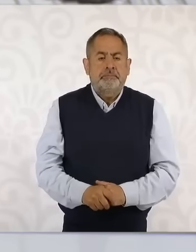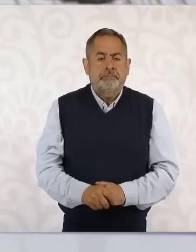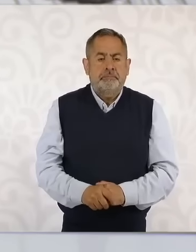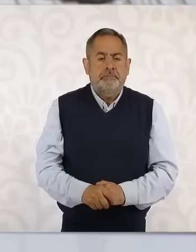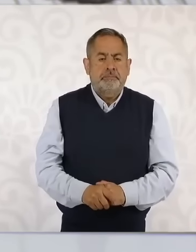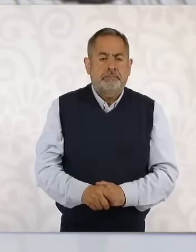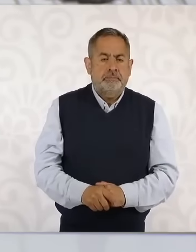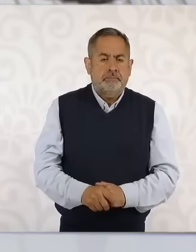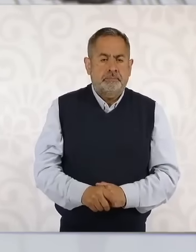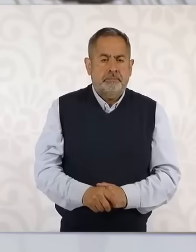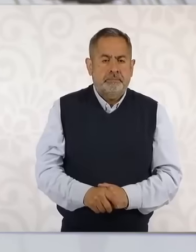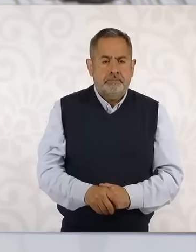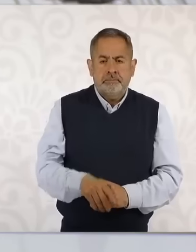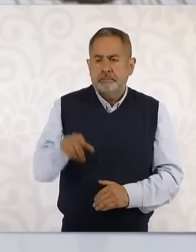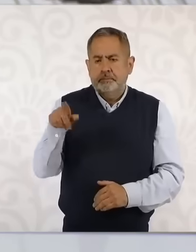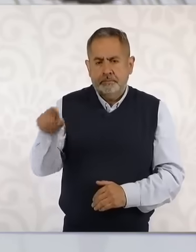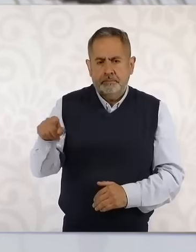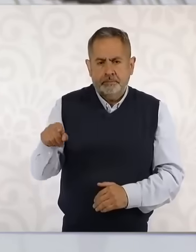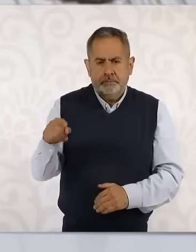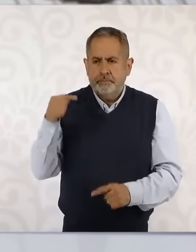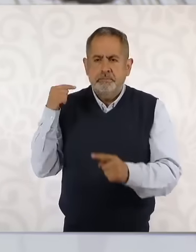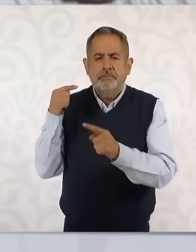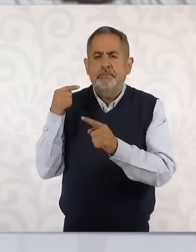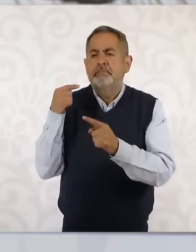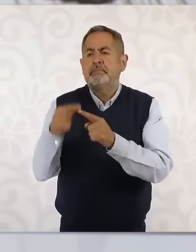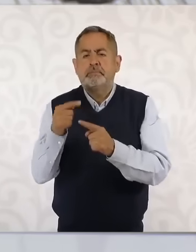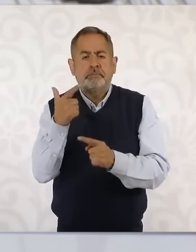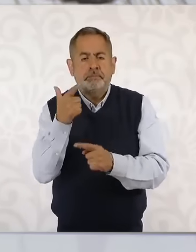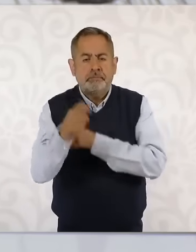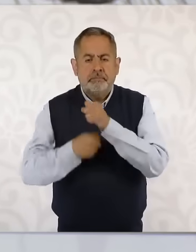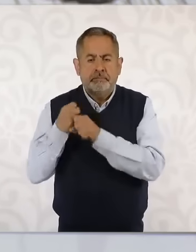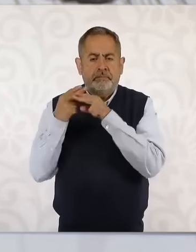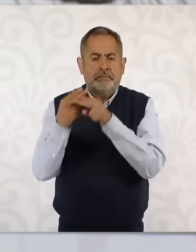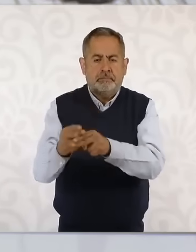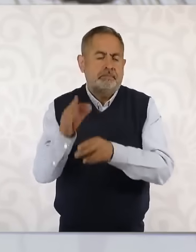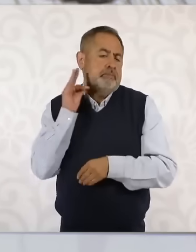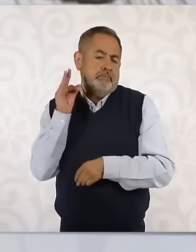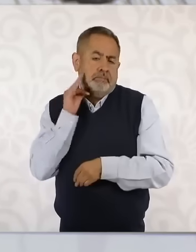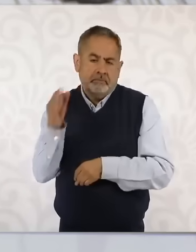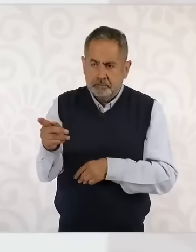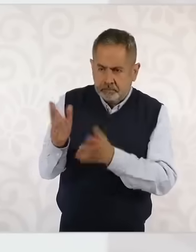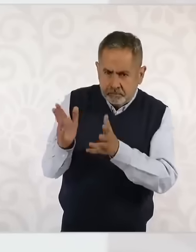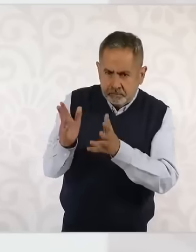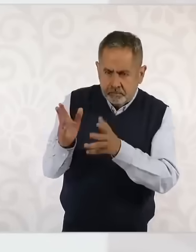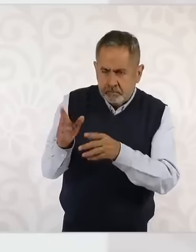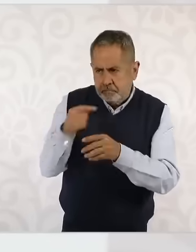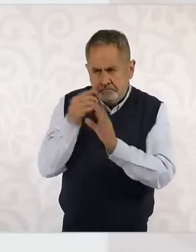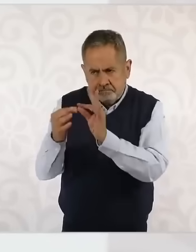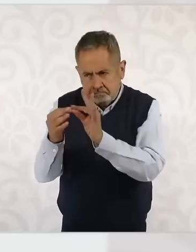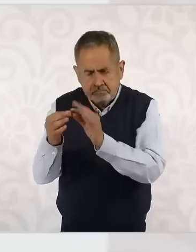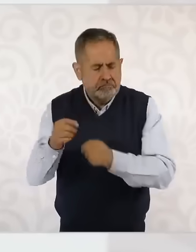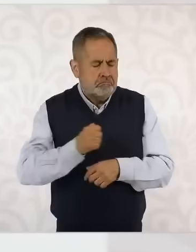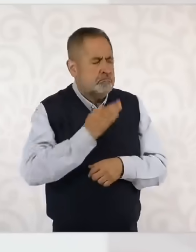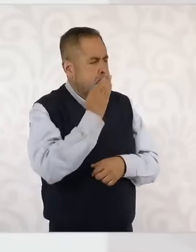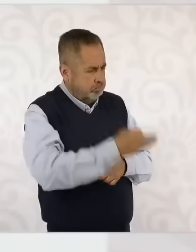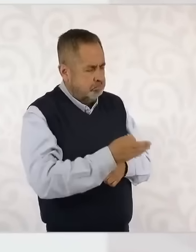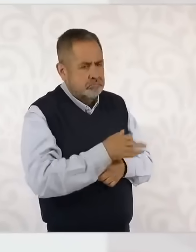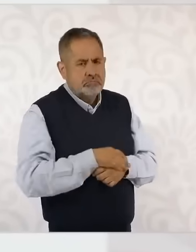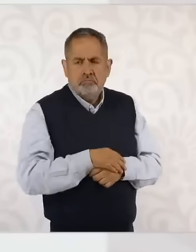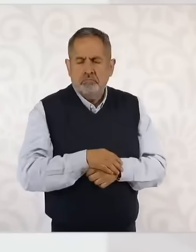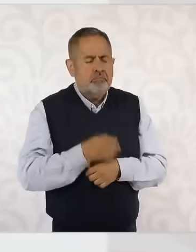él tiene 7 años en la fiscalía, está por cumplir 7 años y y aceptó ser embajador de México. Y qué